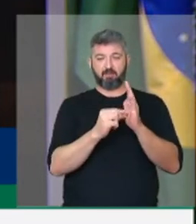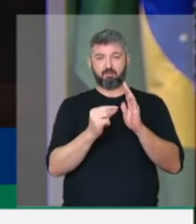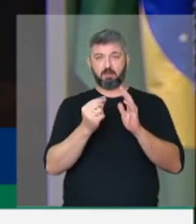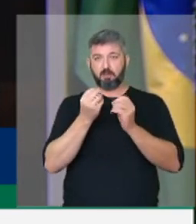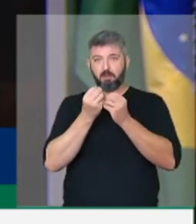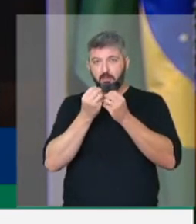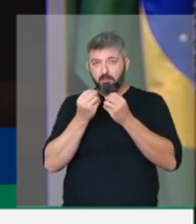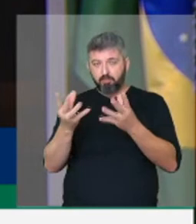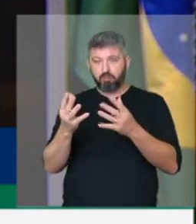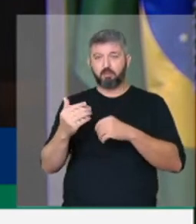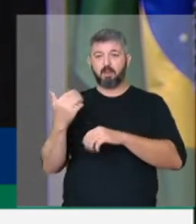VAZAMENTO DE UM PEN DRIVE DA EMPRESA QUE FALA A FAVOR DE UM